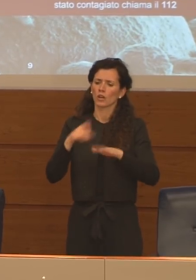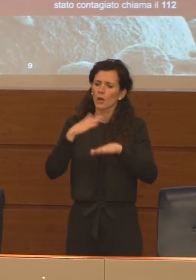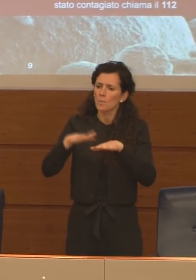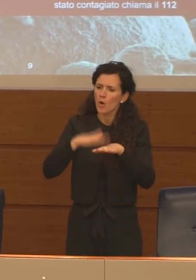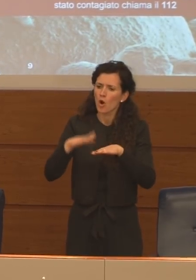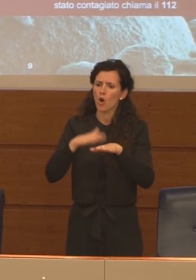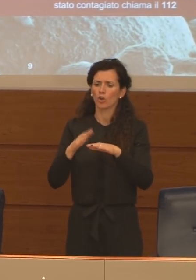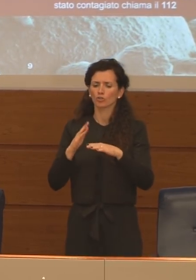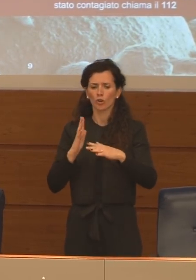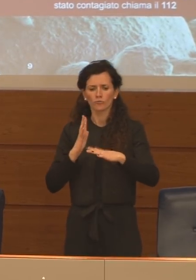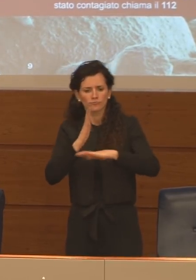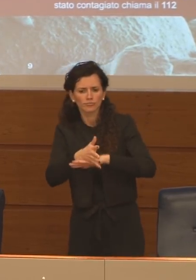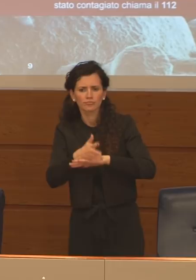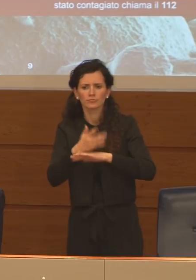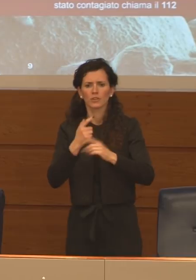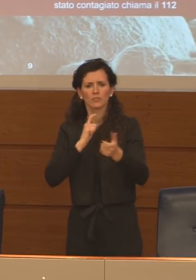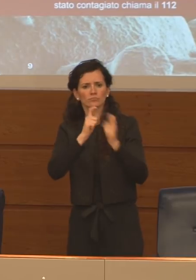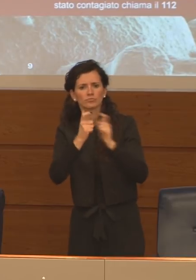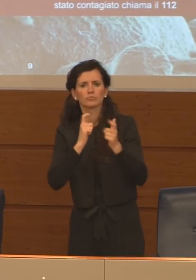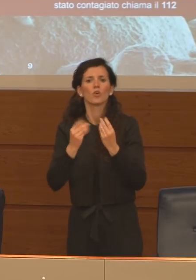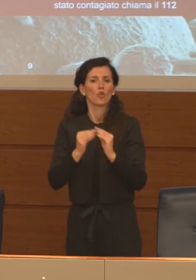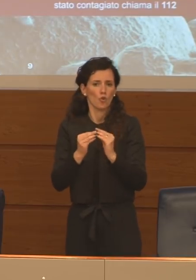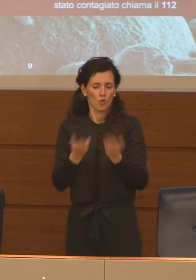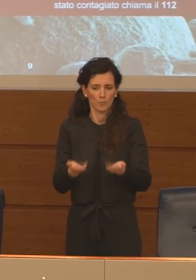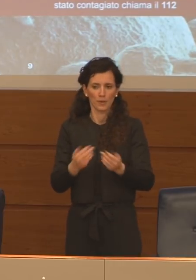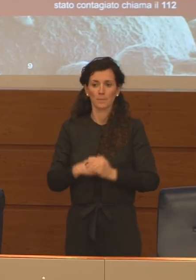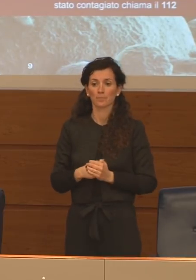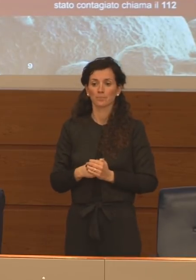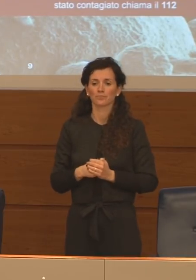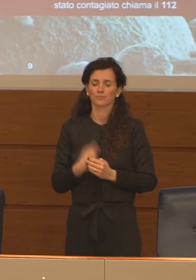interagire. Confidiamo che questo passo aiuti